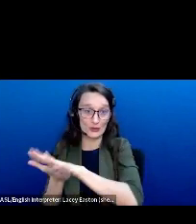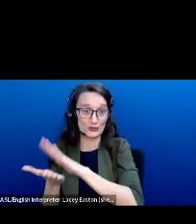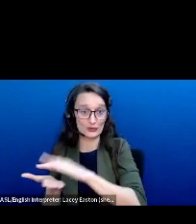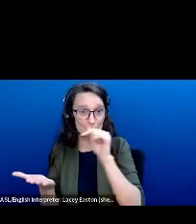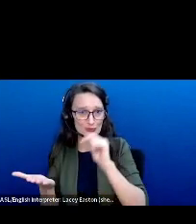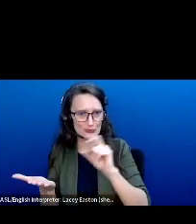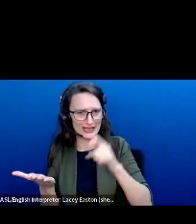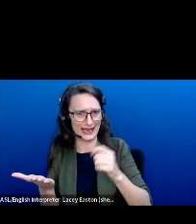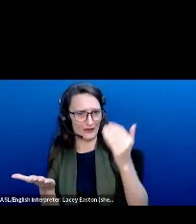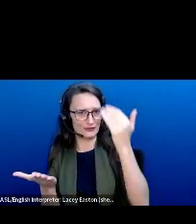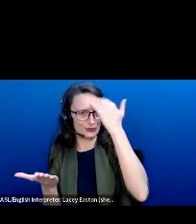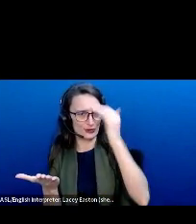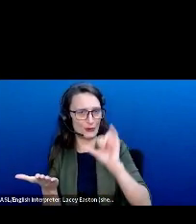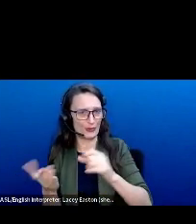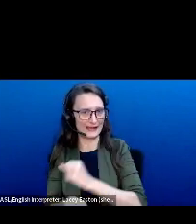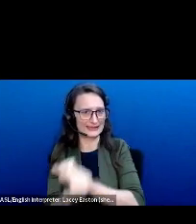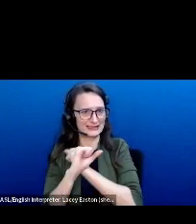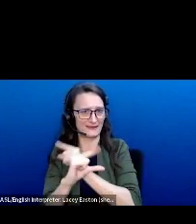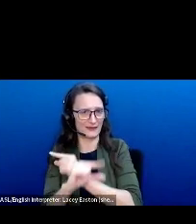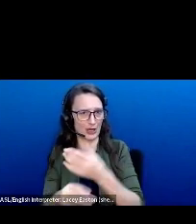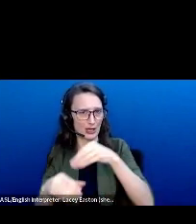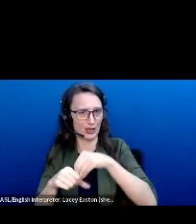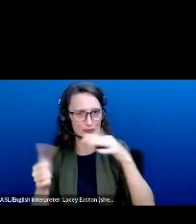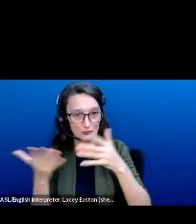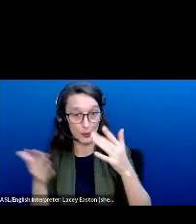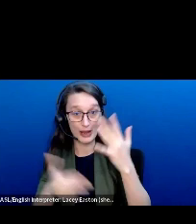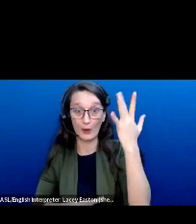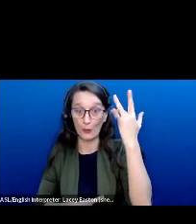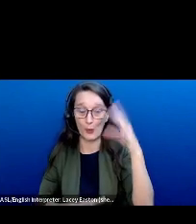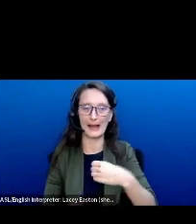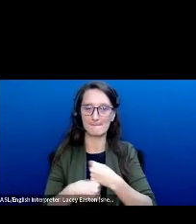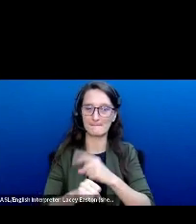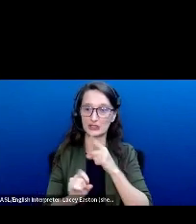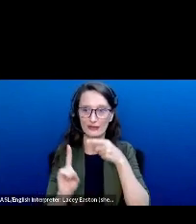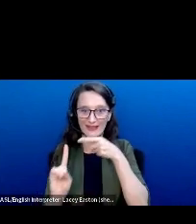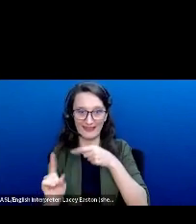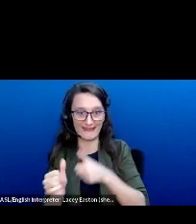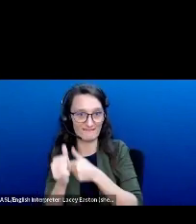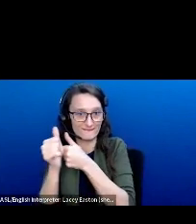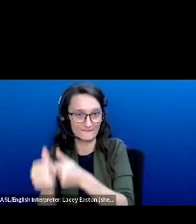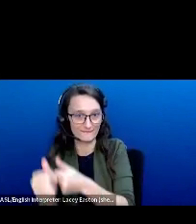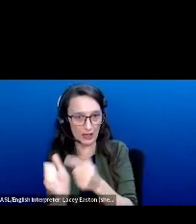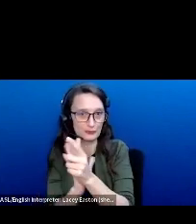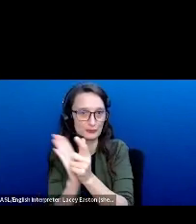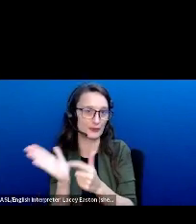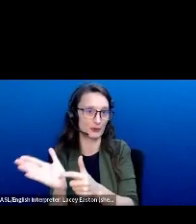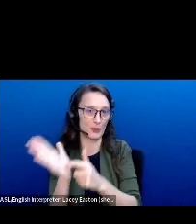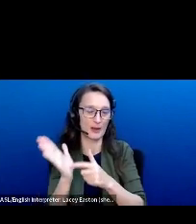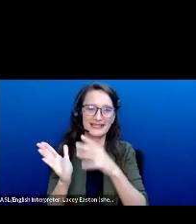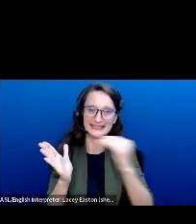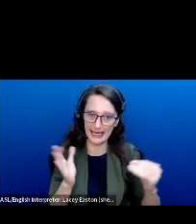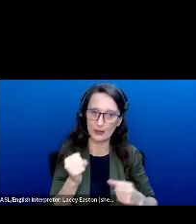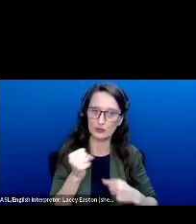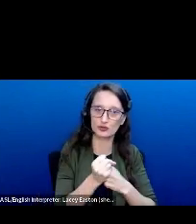estas garantías para garantizar que cumplan con los requisitos legales y defiendan los derechos de los estudiantes. Cuando tanto